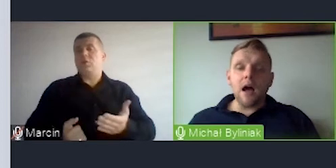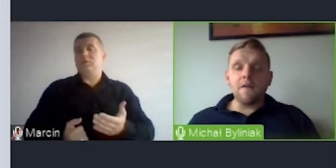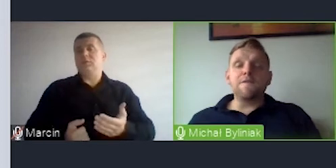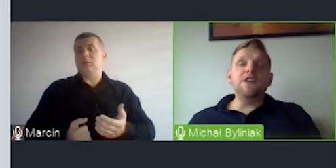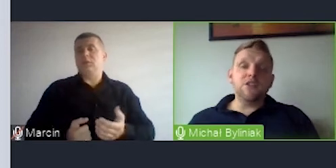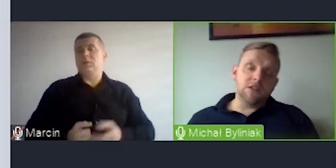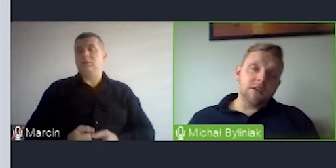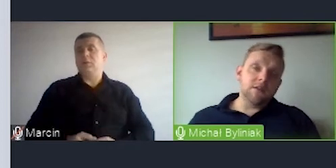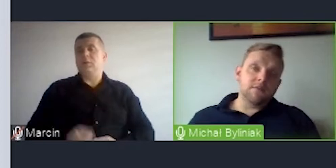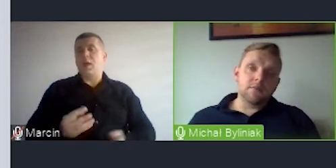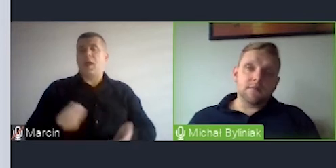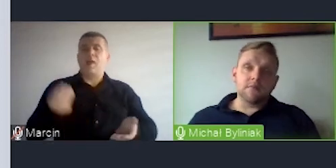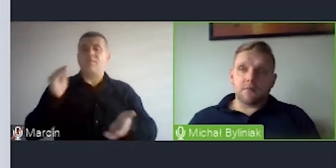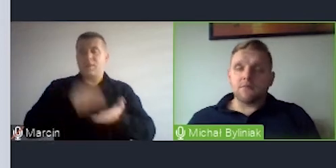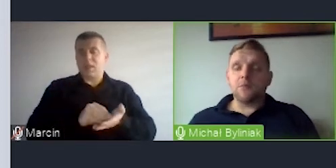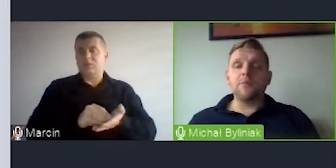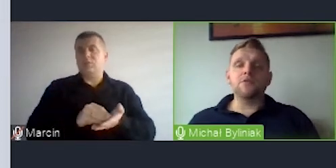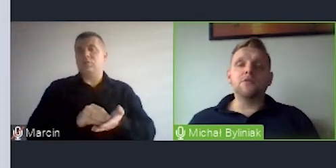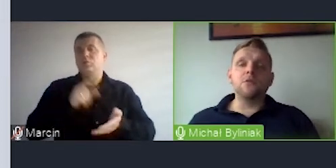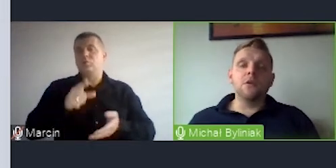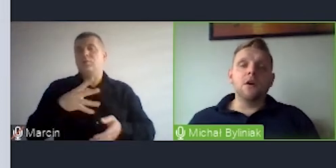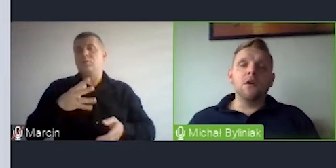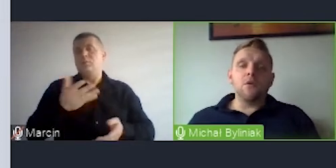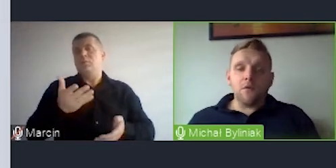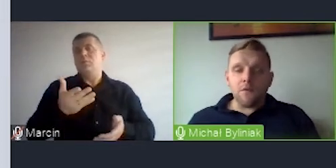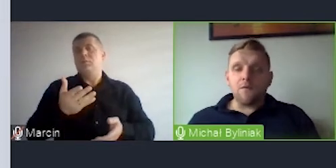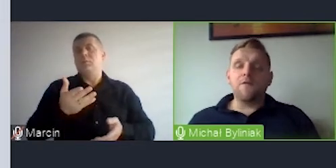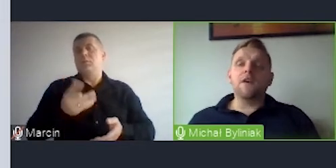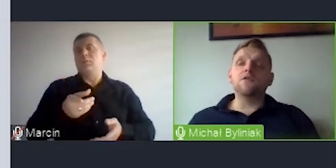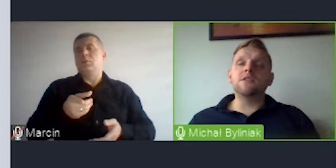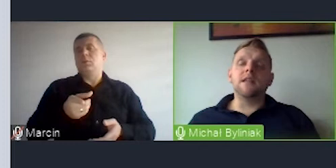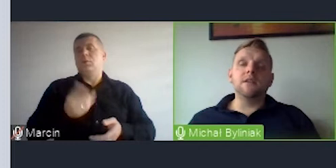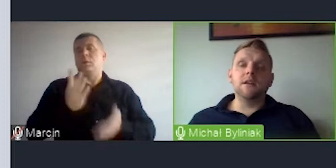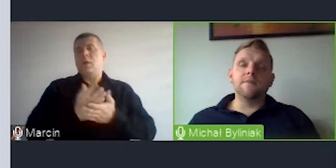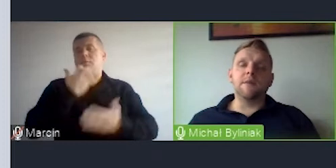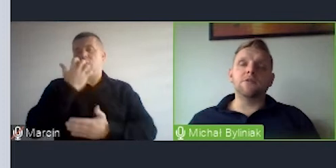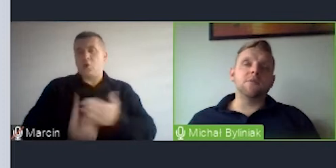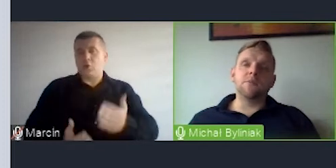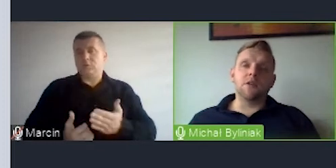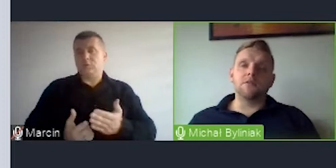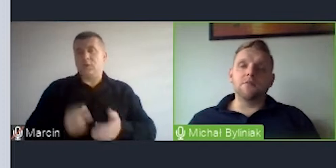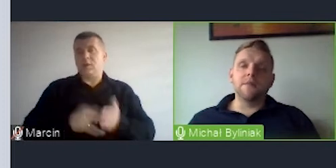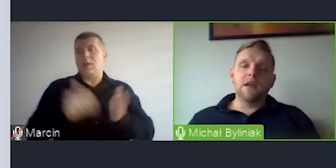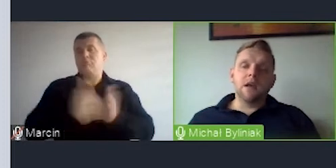a wniesienie to po prostu wykorzystanie na potrzeby projektu. Jeżeli faktycznie już wykorzystuję na potrzeby projektu,